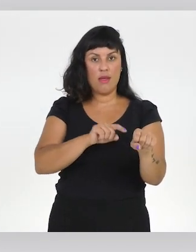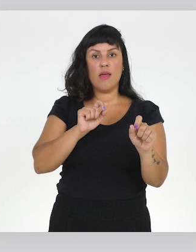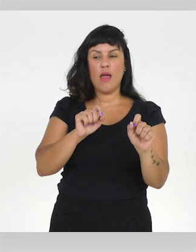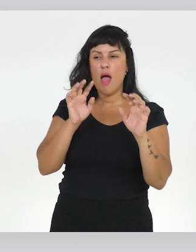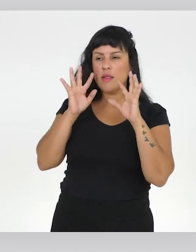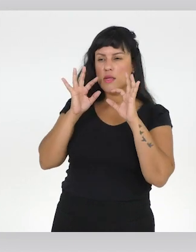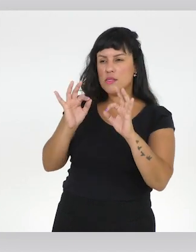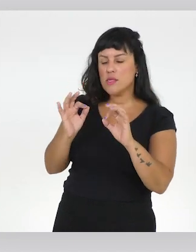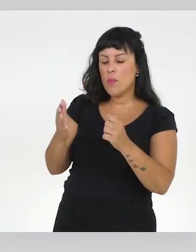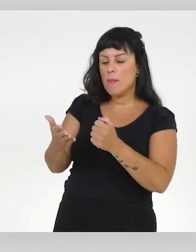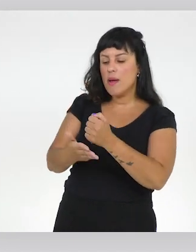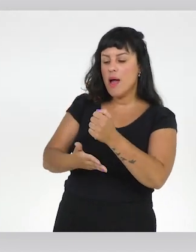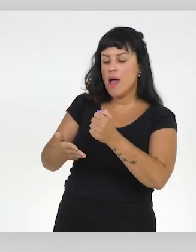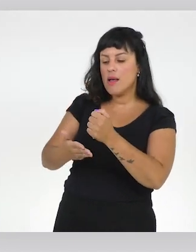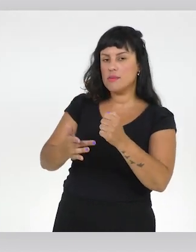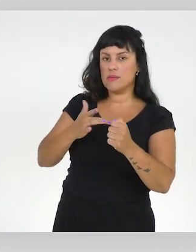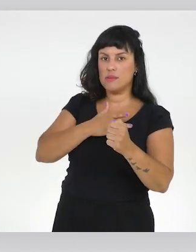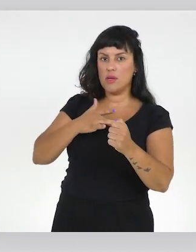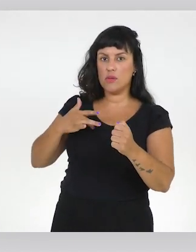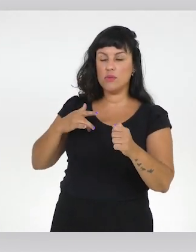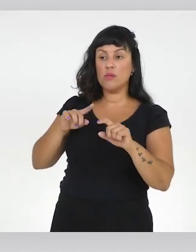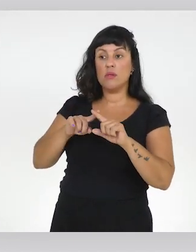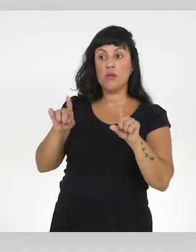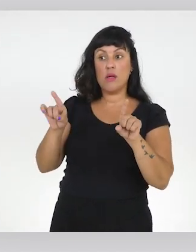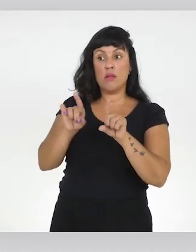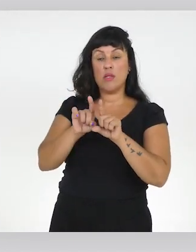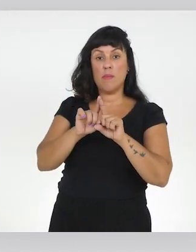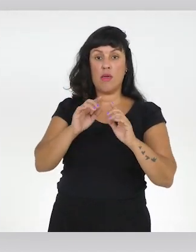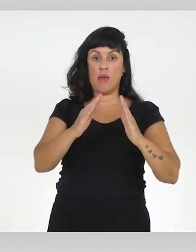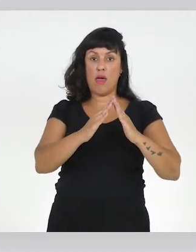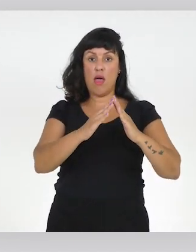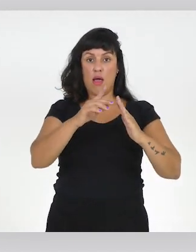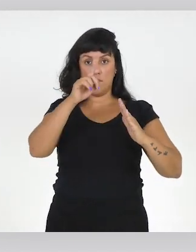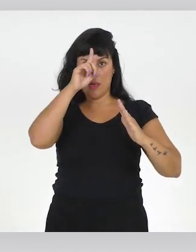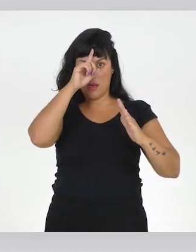mas também em clínicas, consultórios e centros de reabilitação.